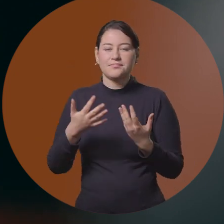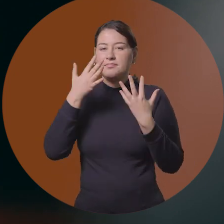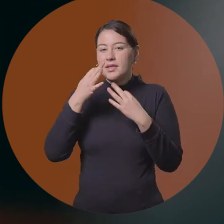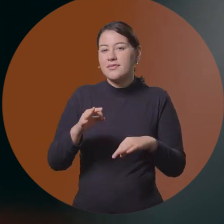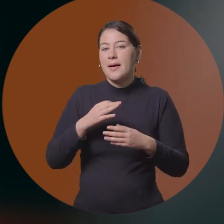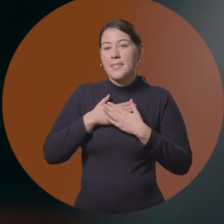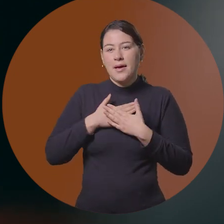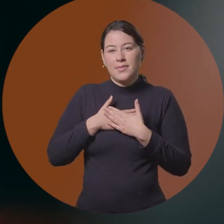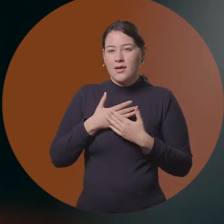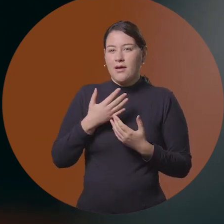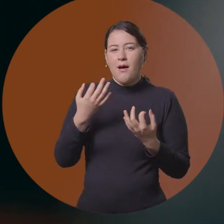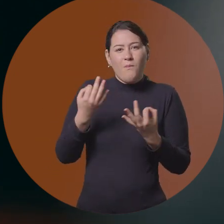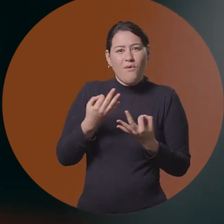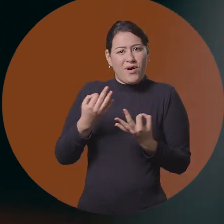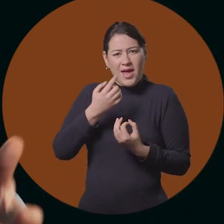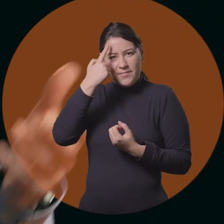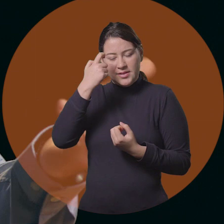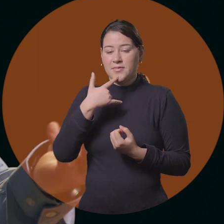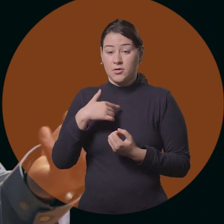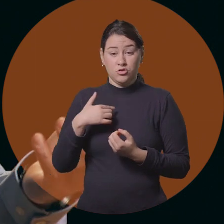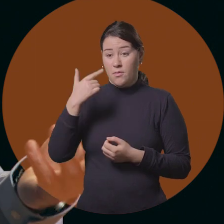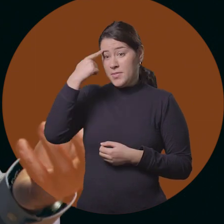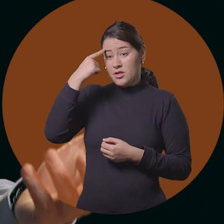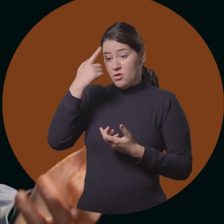Para mí, una cosa maravillosa, es decir, yo pensaba una cosa y ahora pienso otra.